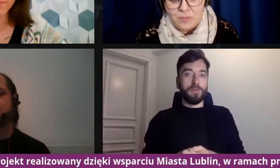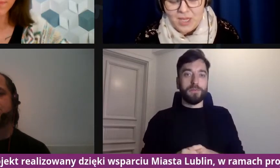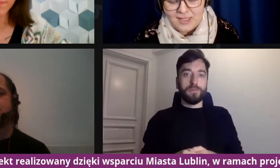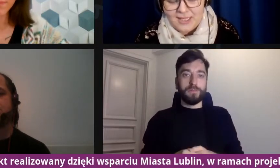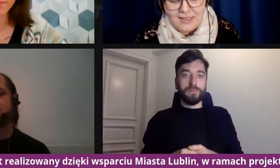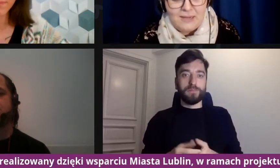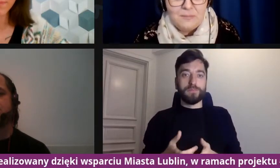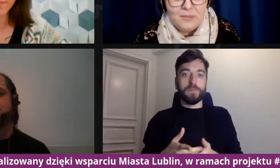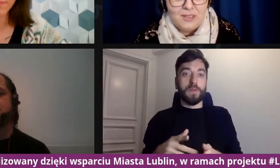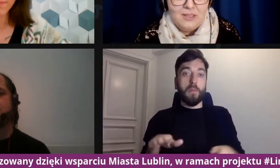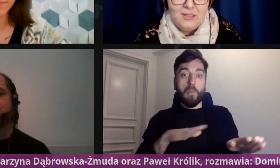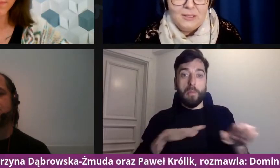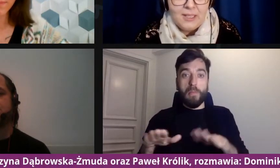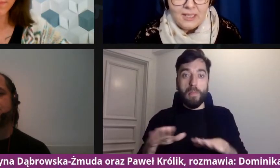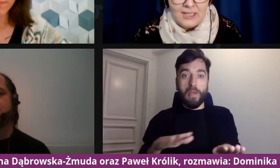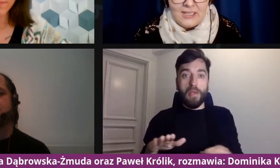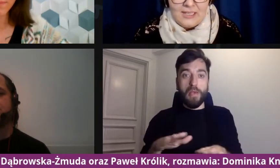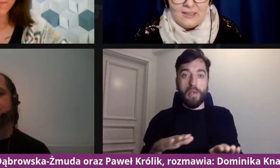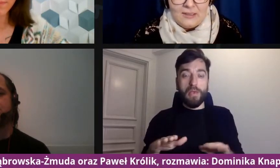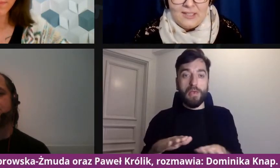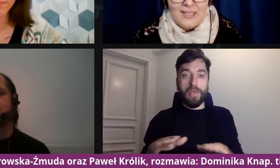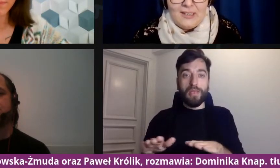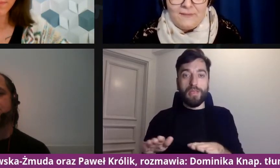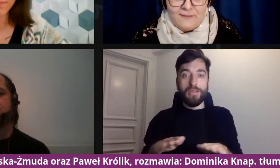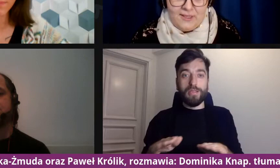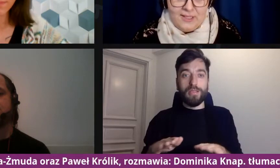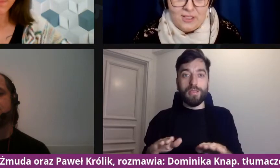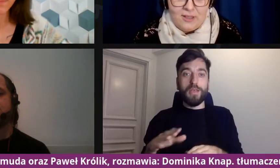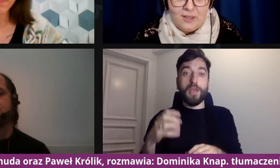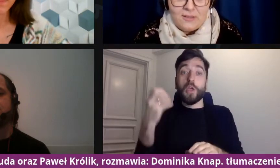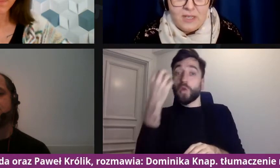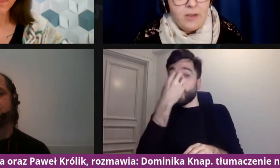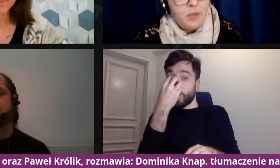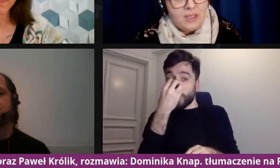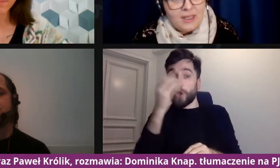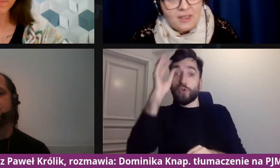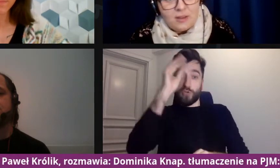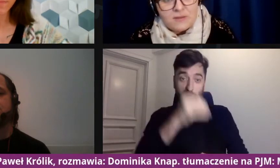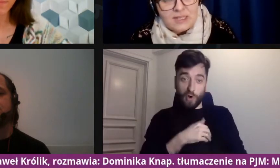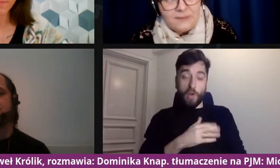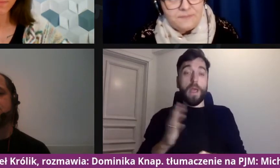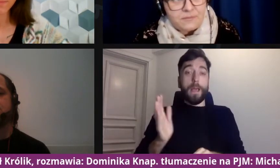miejsce tam cyrk w tej szkole rozwija Monika Kalinowska,